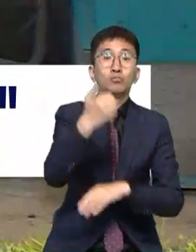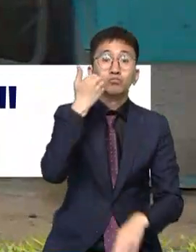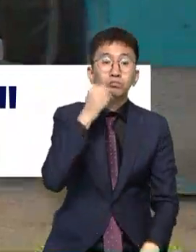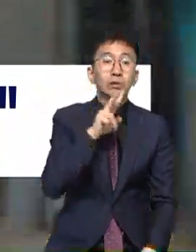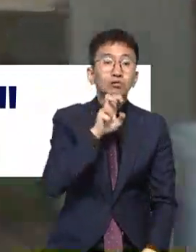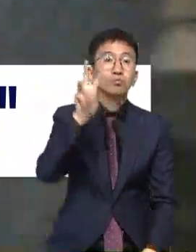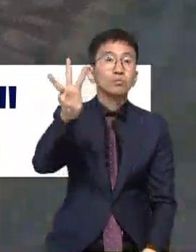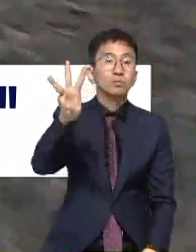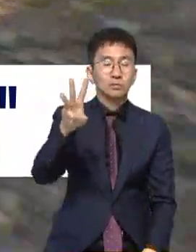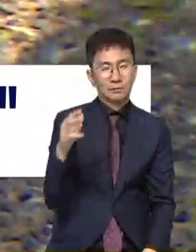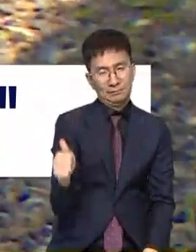트래비스 킹 이등병으로 확인됐습니다.